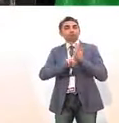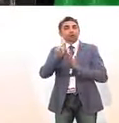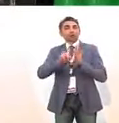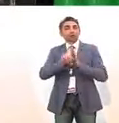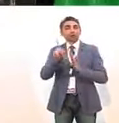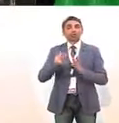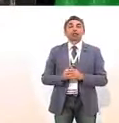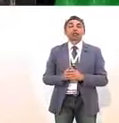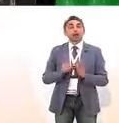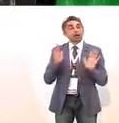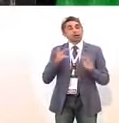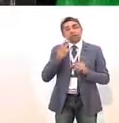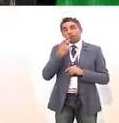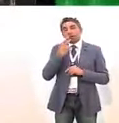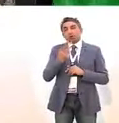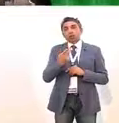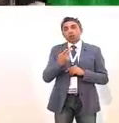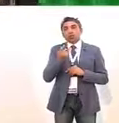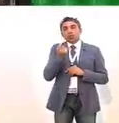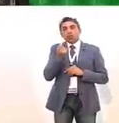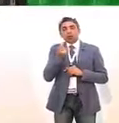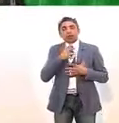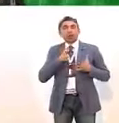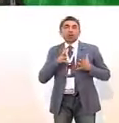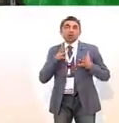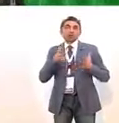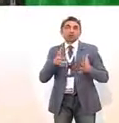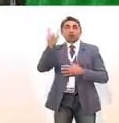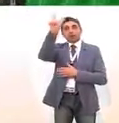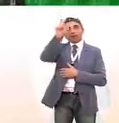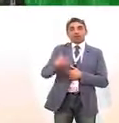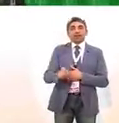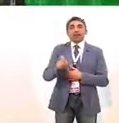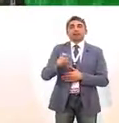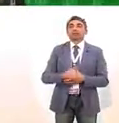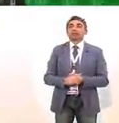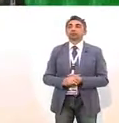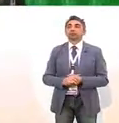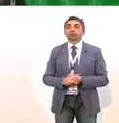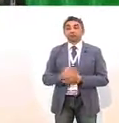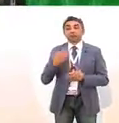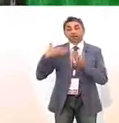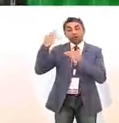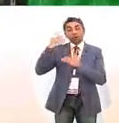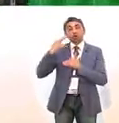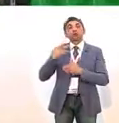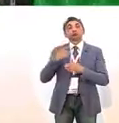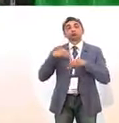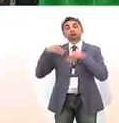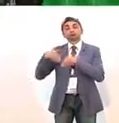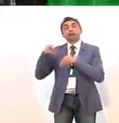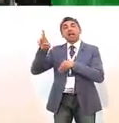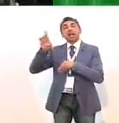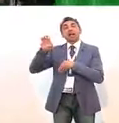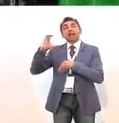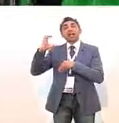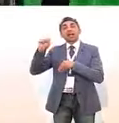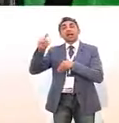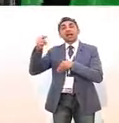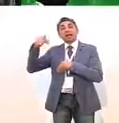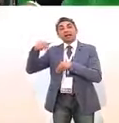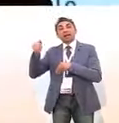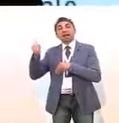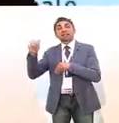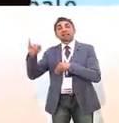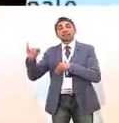un po’ di passione per l’Italia. L’altro giorno eravamo a Recanati. E ci pensavo sentendo